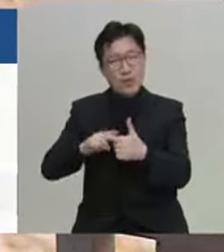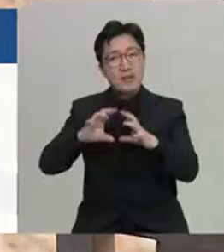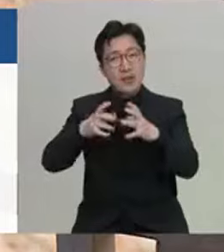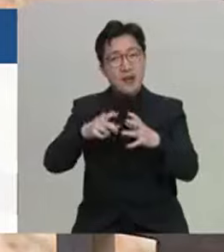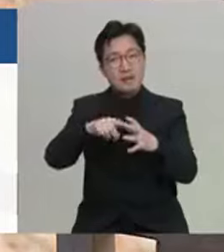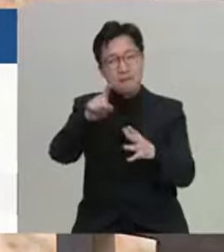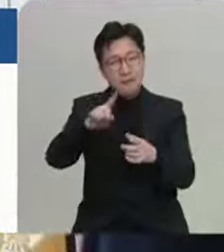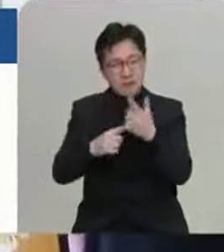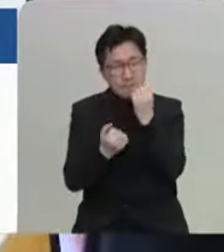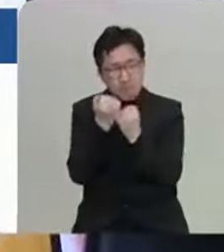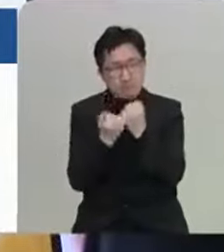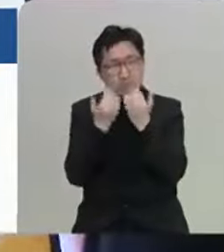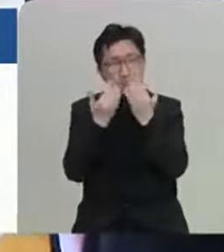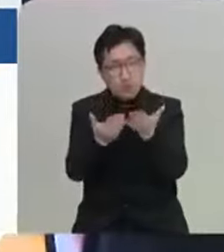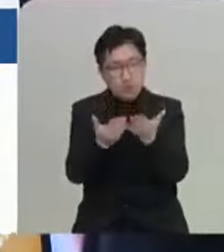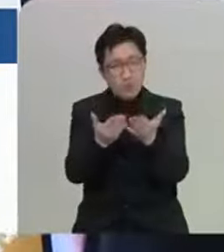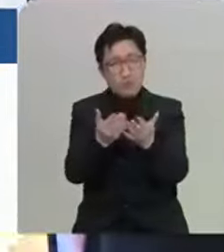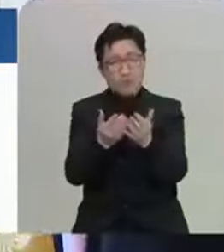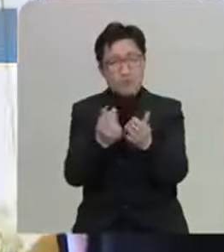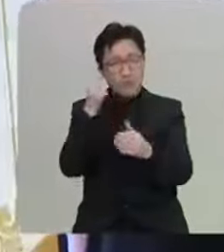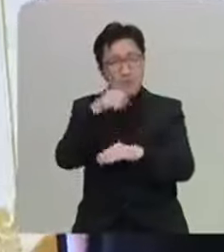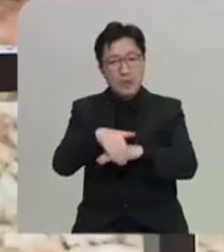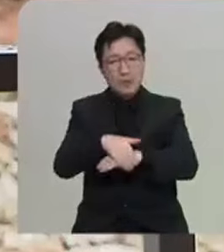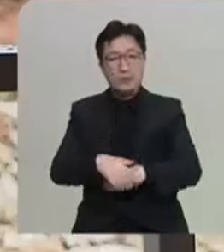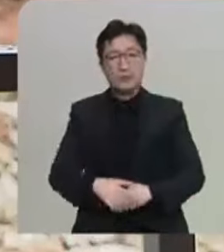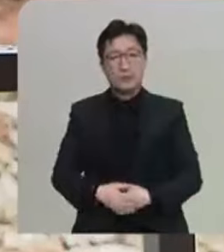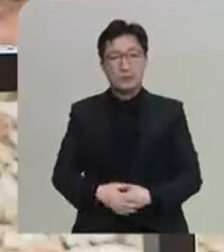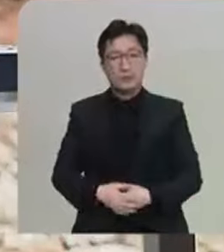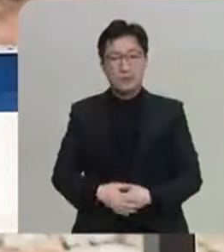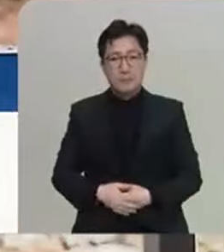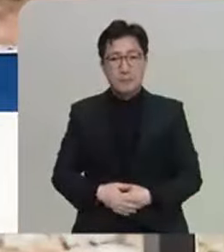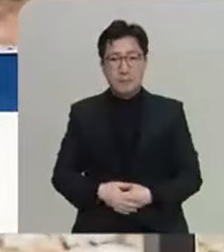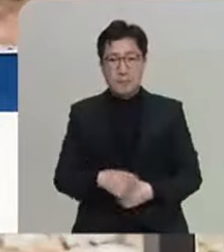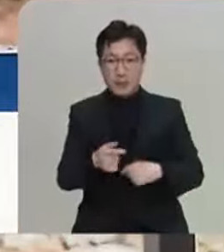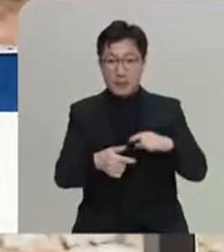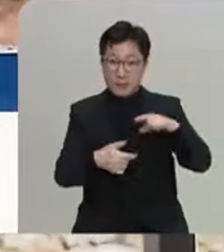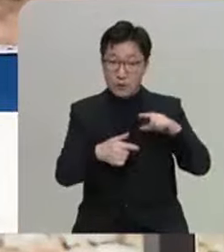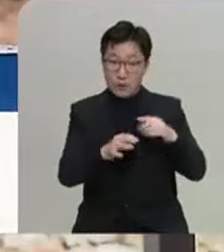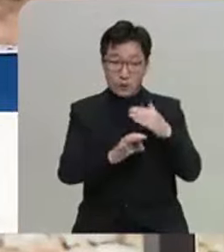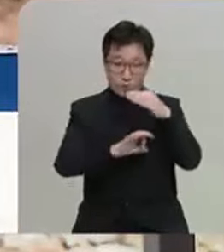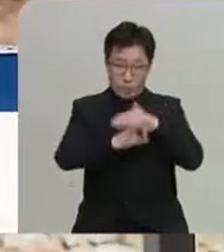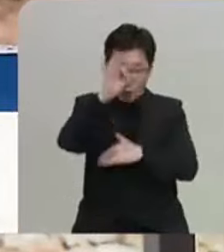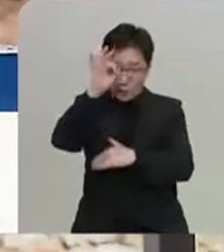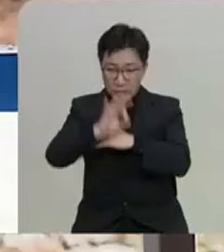자가 깊이 인식할 수 있도록 노력 하겠습니다. 이철우/경북도지사/2020년 : 동서 화합 말이 없어지도록 이번에 꼭